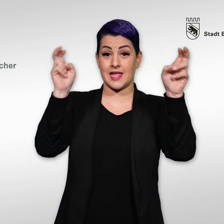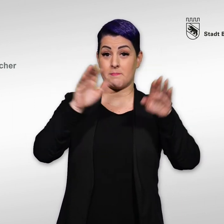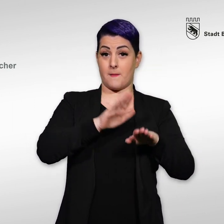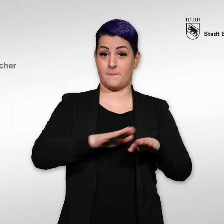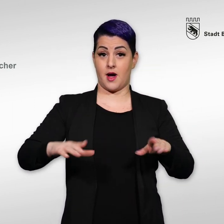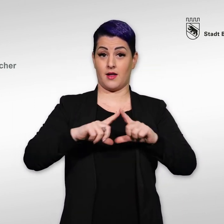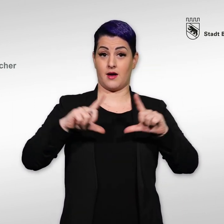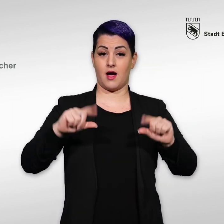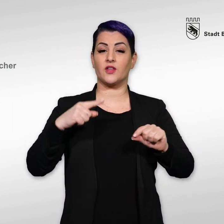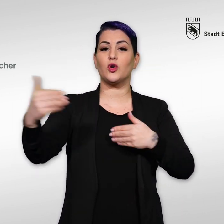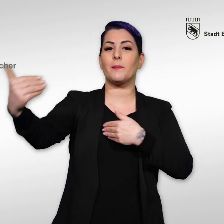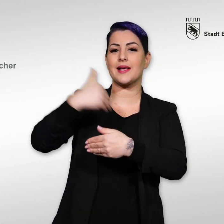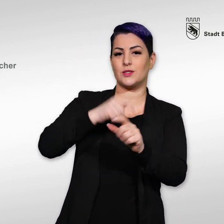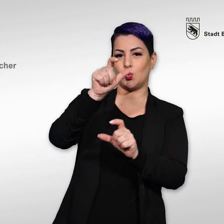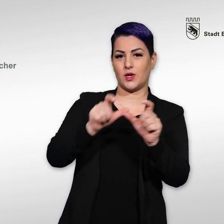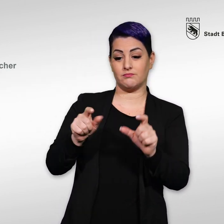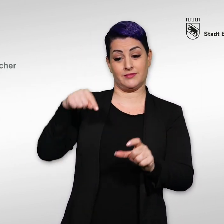für Besucherinnen und Besucher der Stadt Bern.